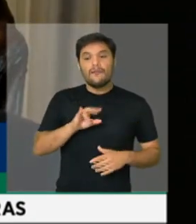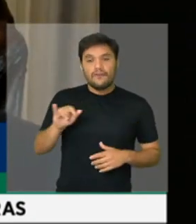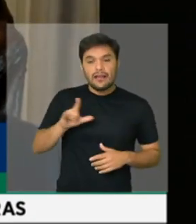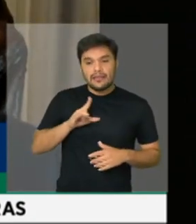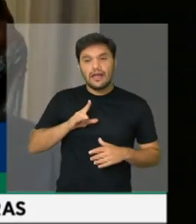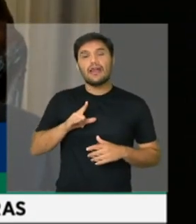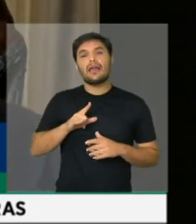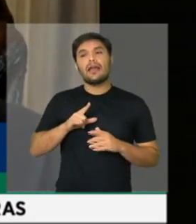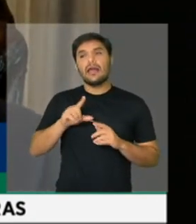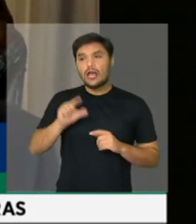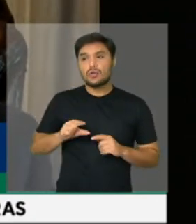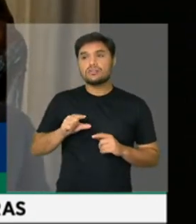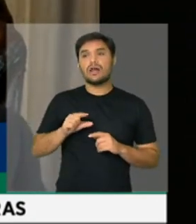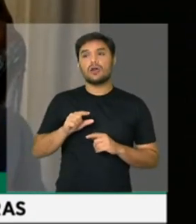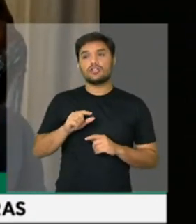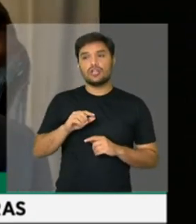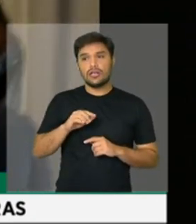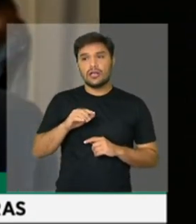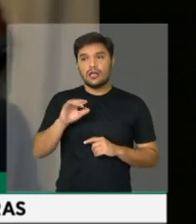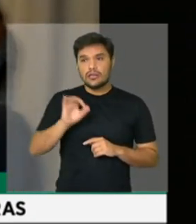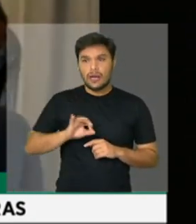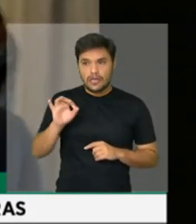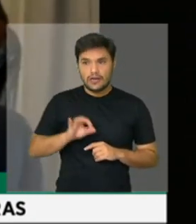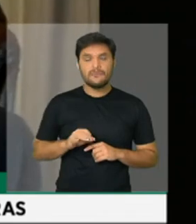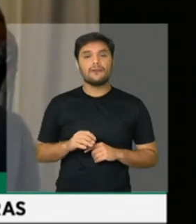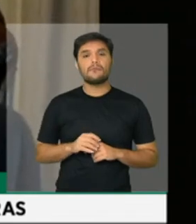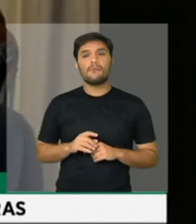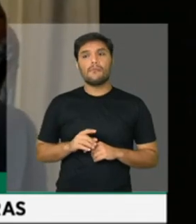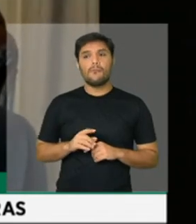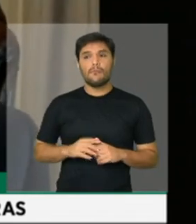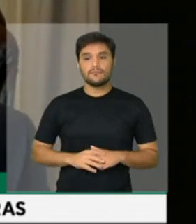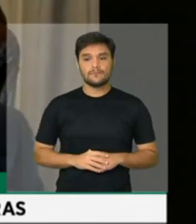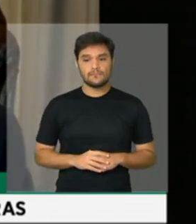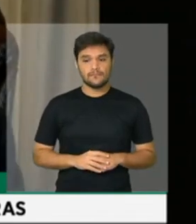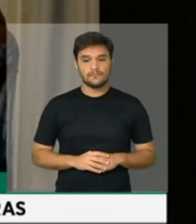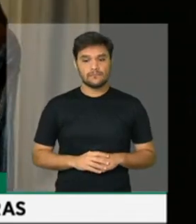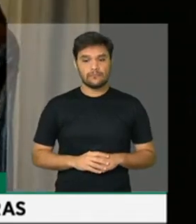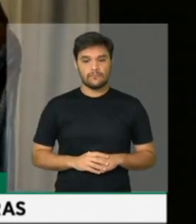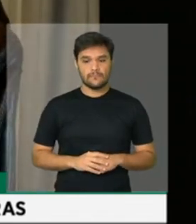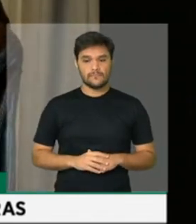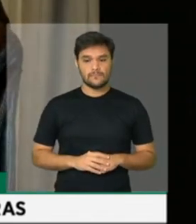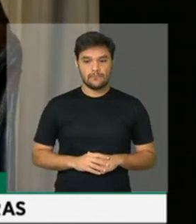CONDIÇÕES FINANCEIRAS ESTAREMOS... SUJEITOS A APAGÕ ES? DE FORMA ALGUMA, DE FORMA ALGUMA. PRESIDENTE QUANDO LIGA ALGUÉM E ME CORTA O RITMO